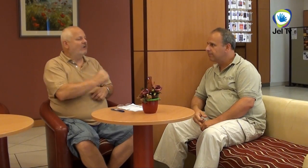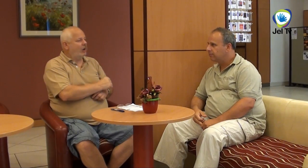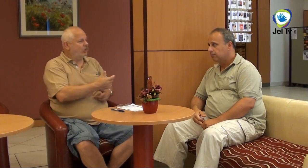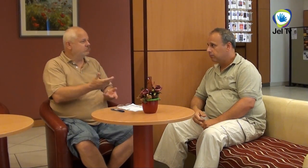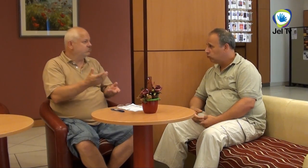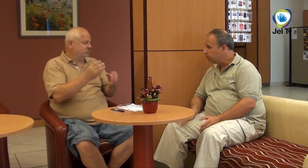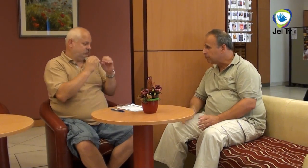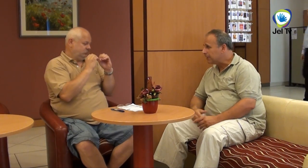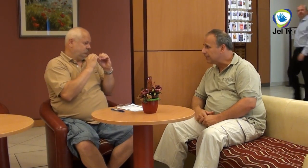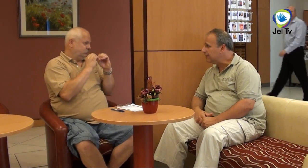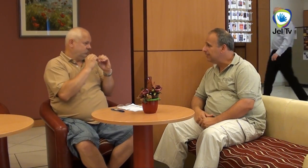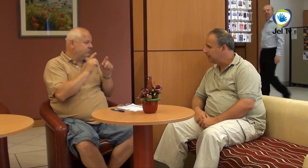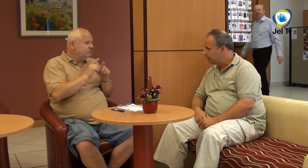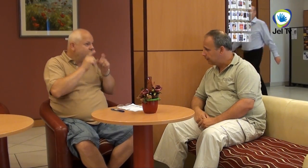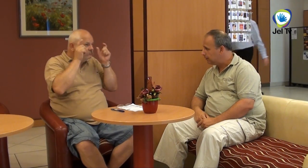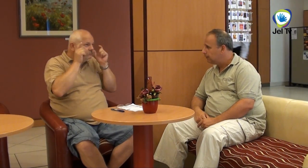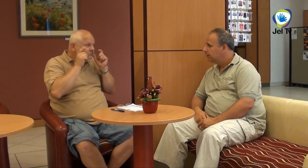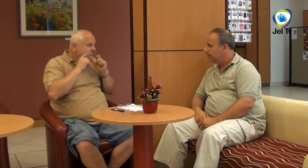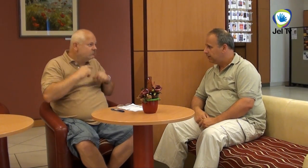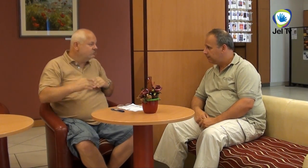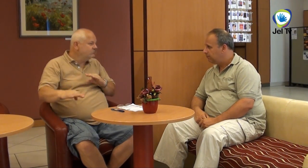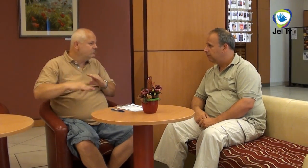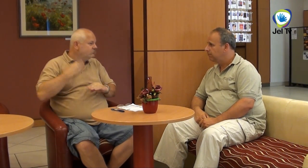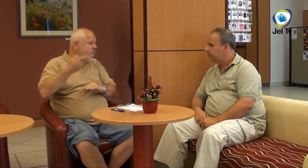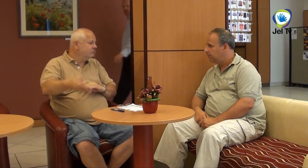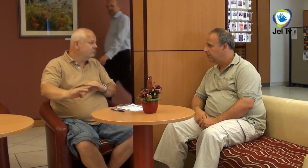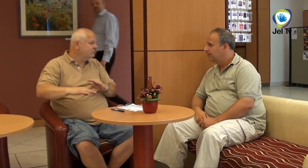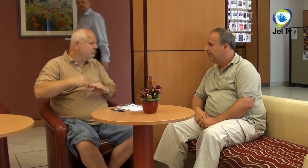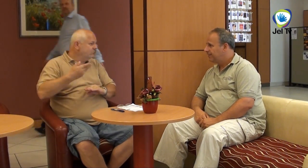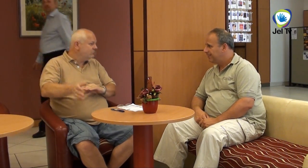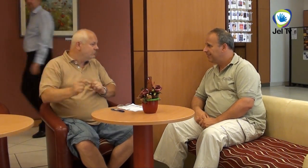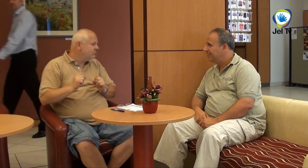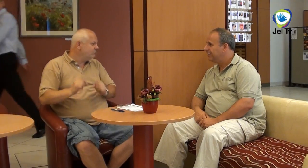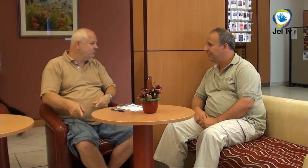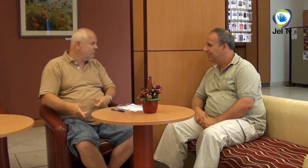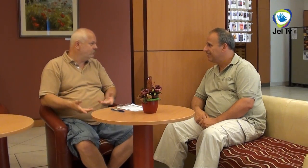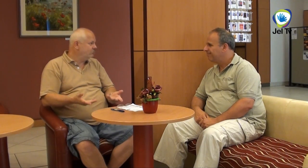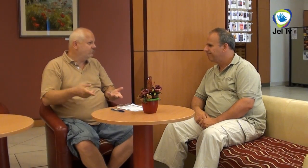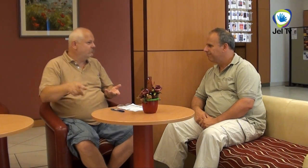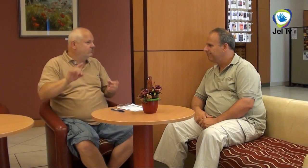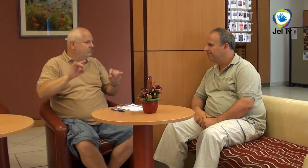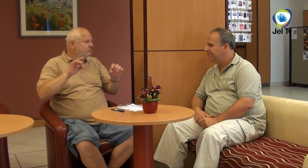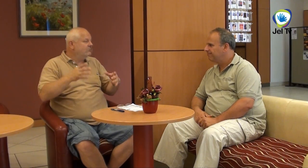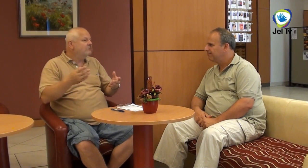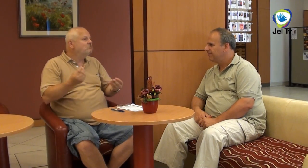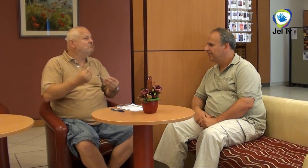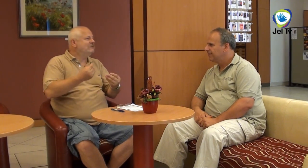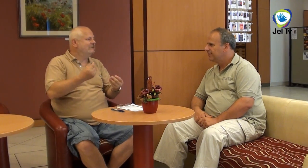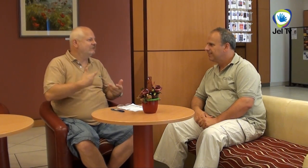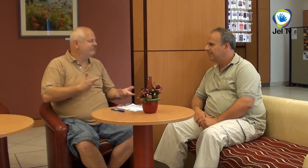Olyan vastag a bőrük, hogy az érkező leveleket cserbe hagyták. Emiatt nyugtalanok, hogy miért csinálják ezt. Nem tudni...